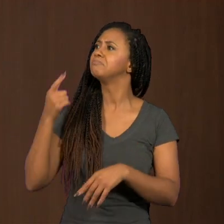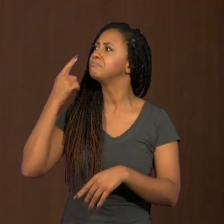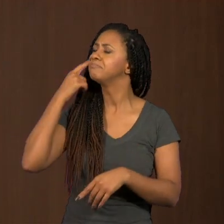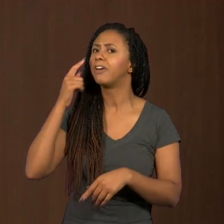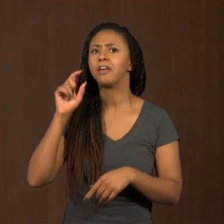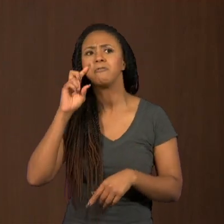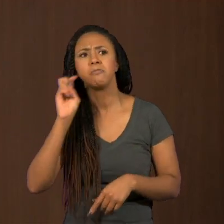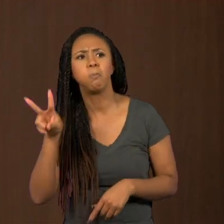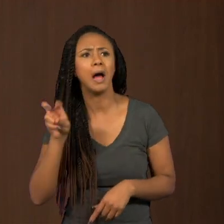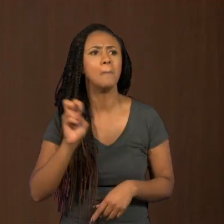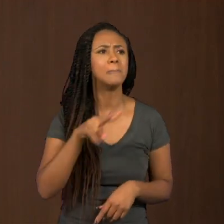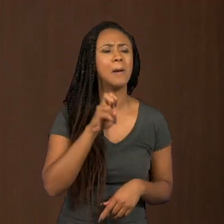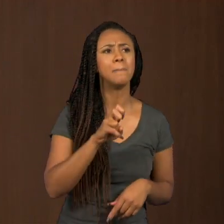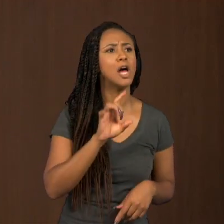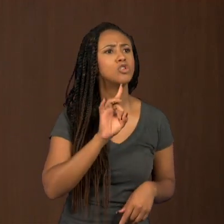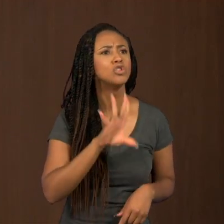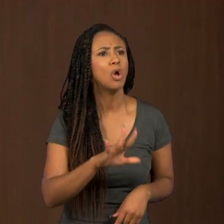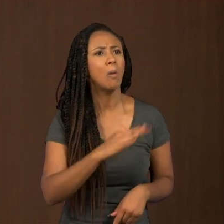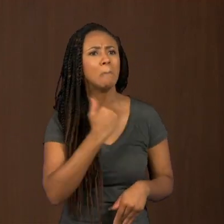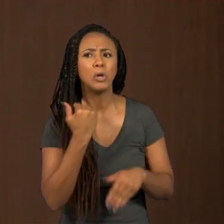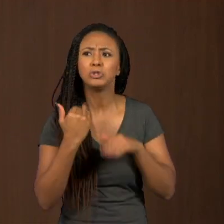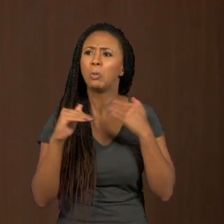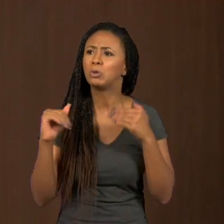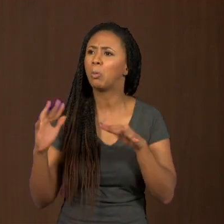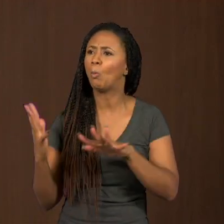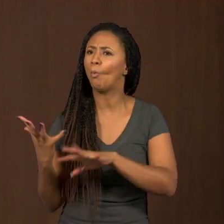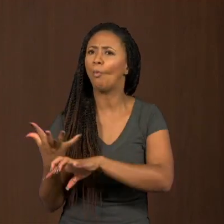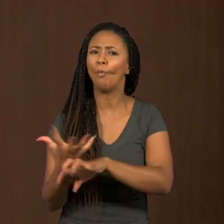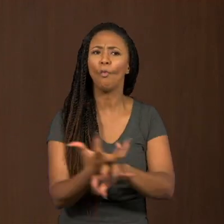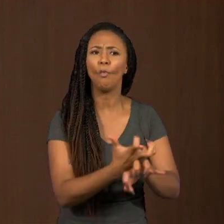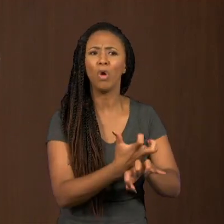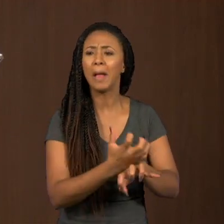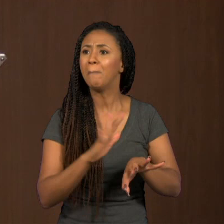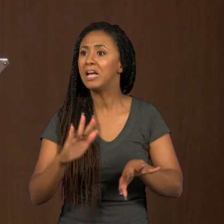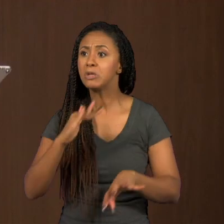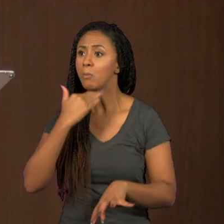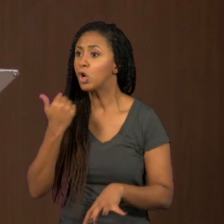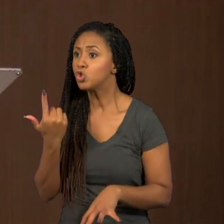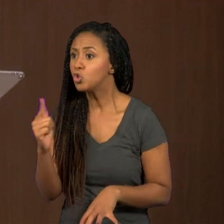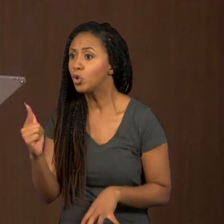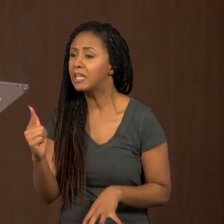VIDA, SÓ SE DEPARA COM A MORTE E O POUCO QUE NÃO FOI MORTE, FOI DE ALGUMA COISA PARECIDA COM A